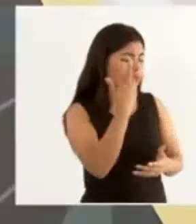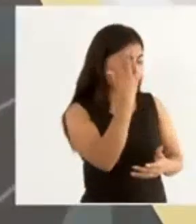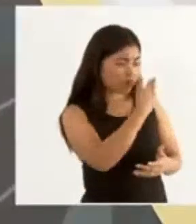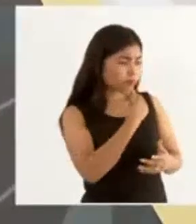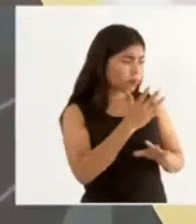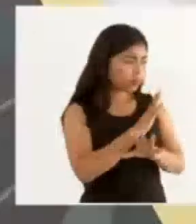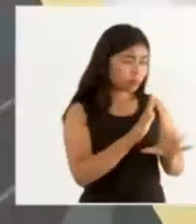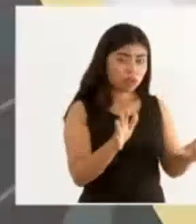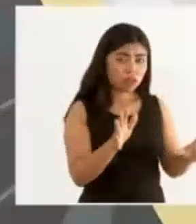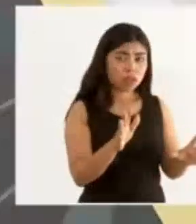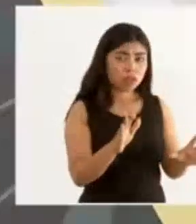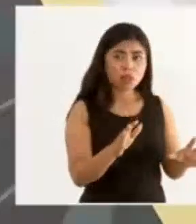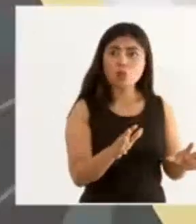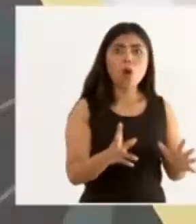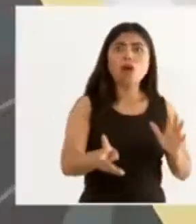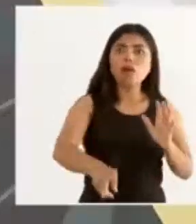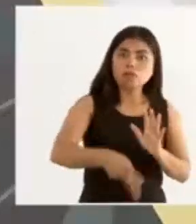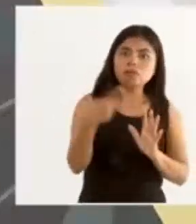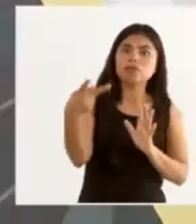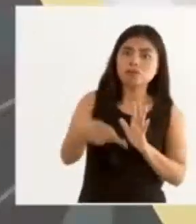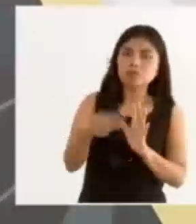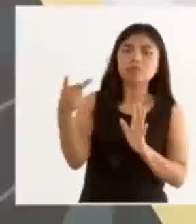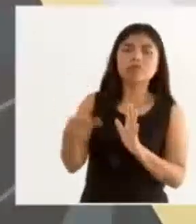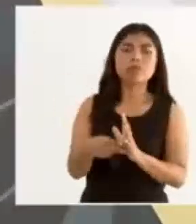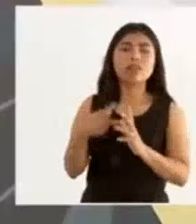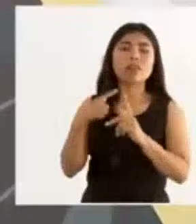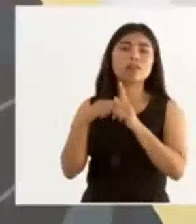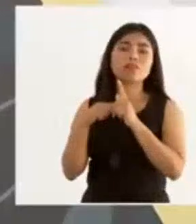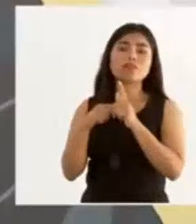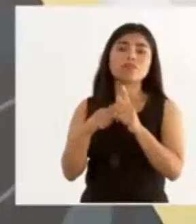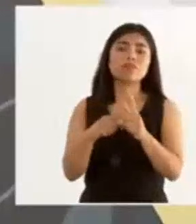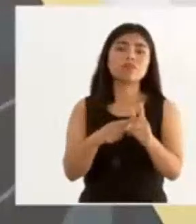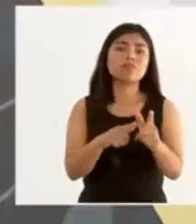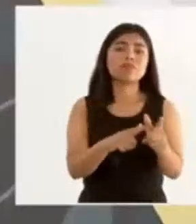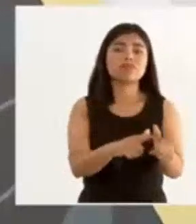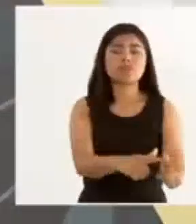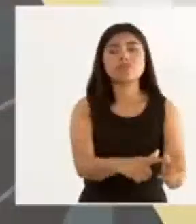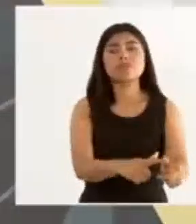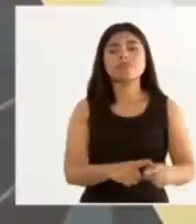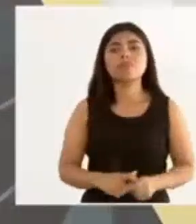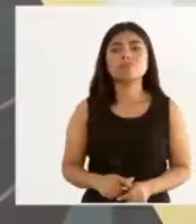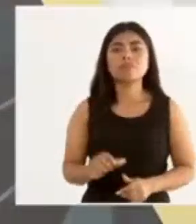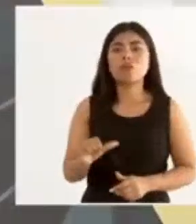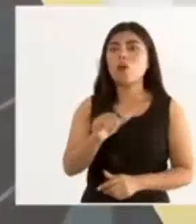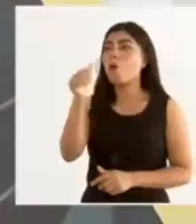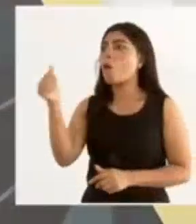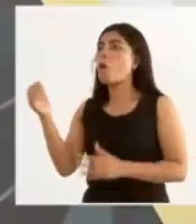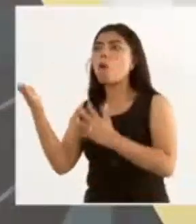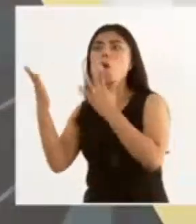siempre. Es un programa de salud preventiva que no hay en ningún lugar del mundo. Ellas